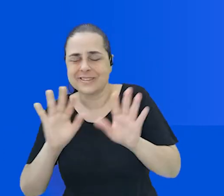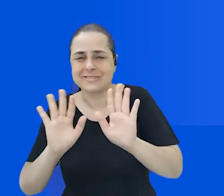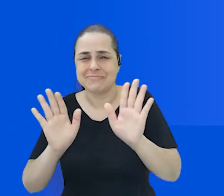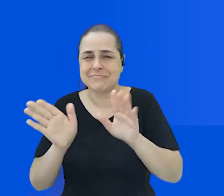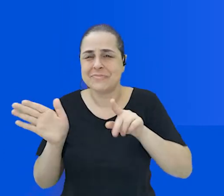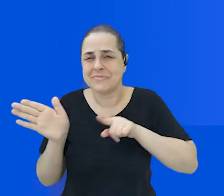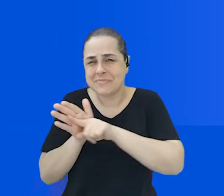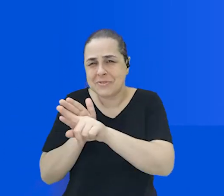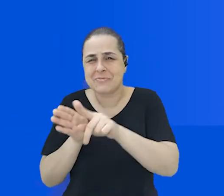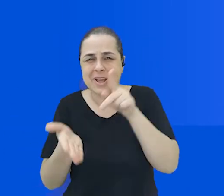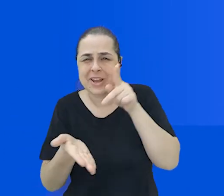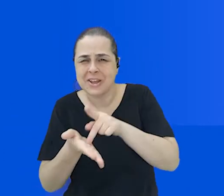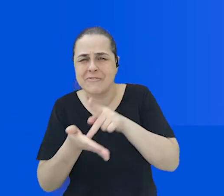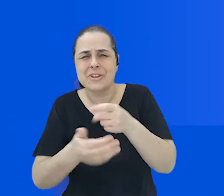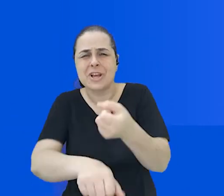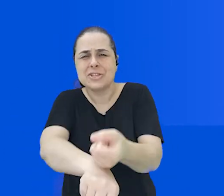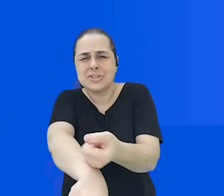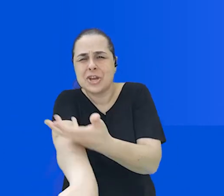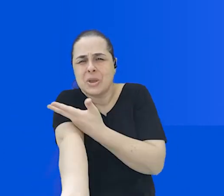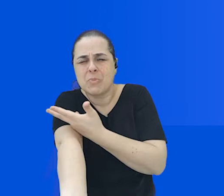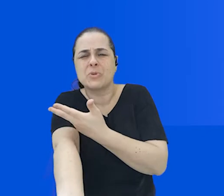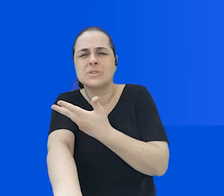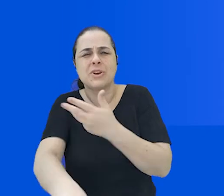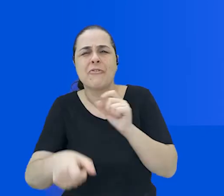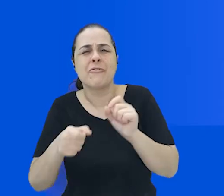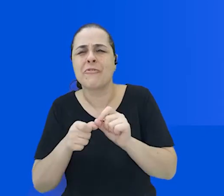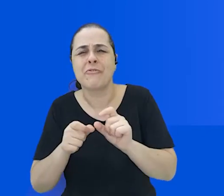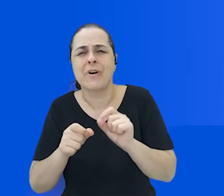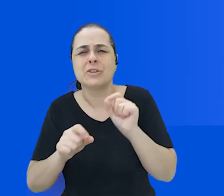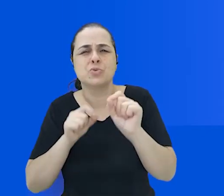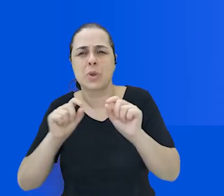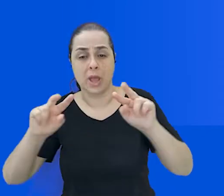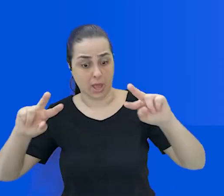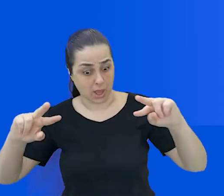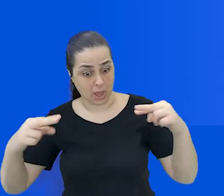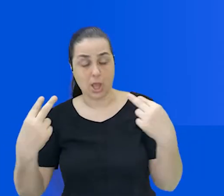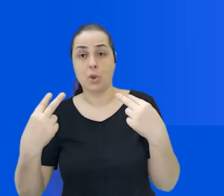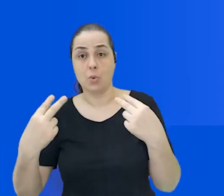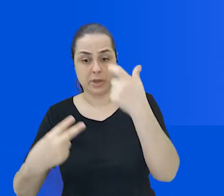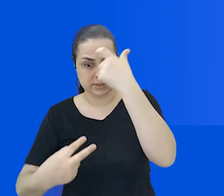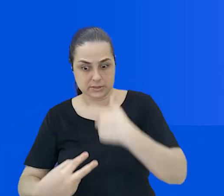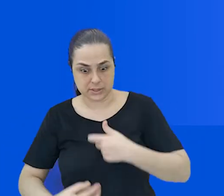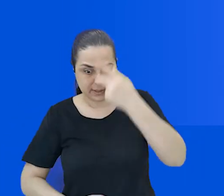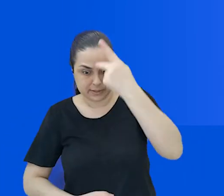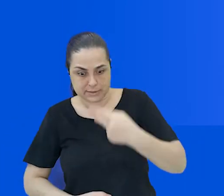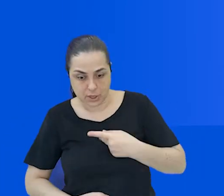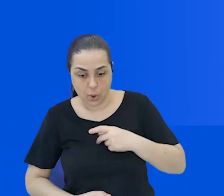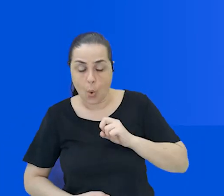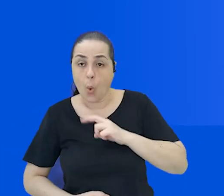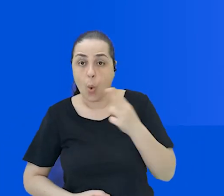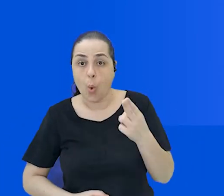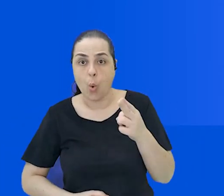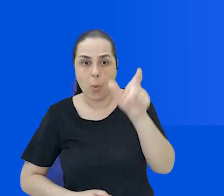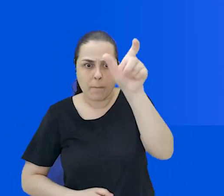na verdade, perguntar o que as emoções fazem de "Reconhecer as Emoções na Gente, no Outro" que tem a ver com a tal da empatia.